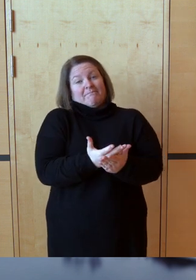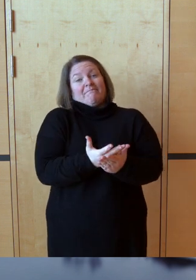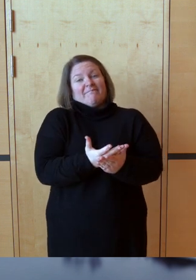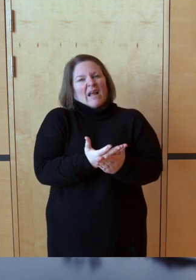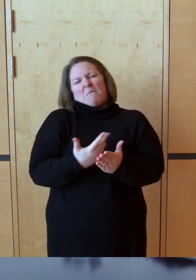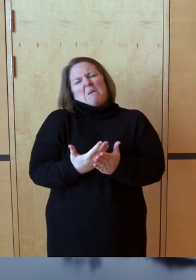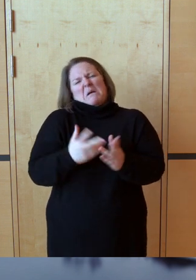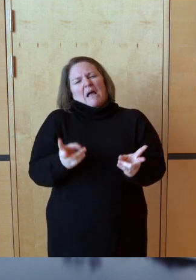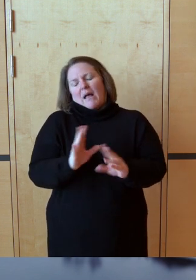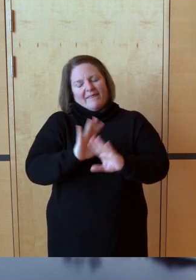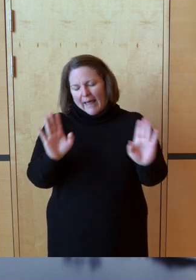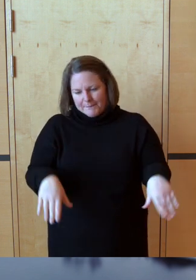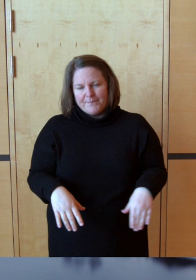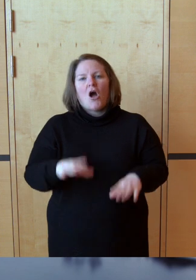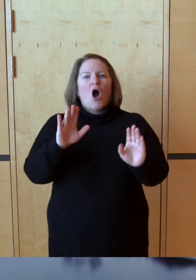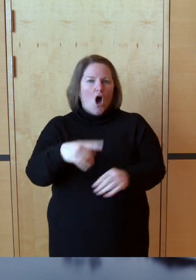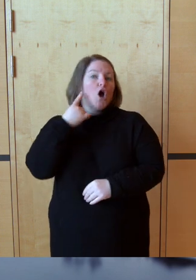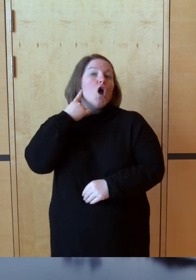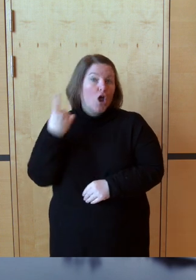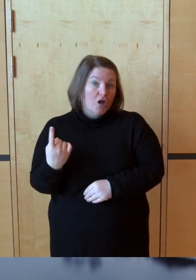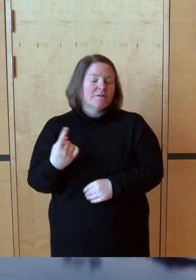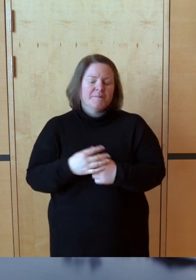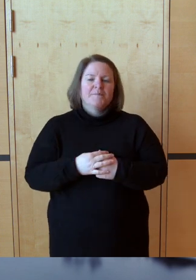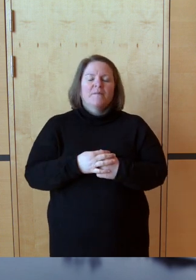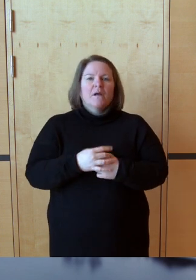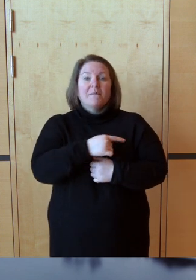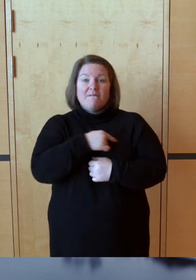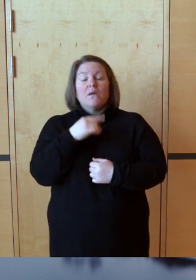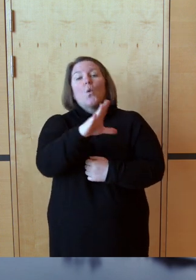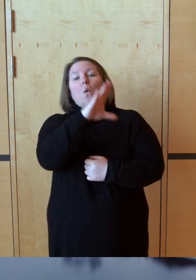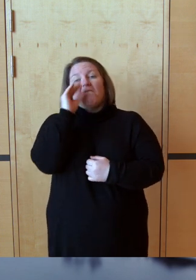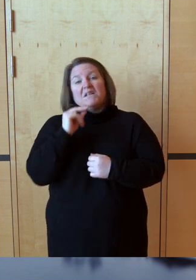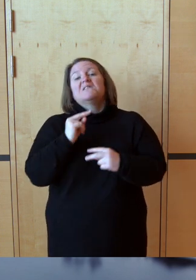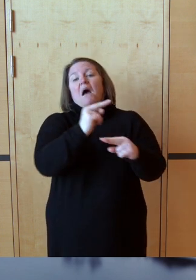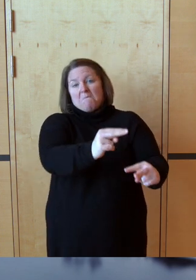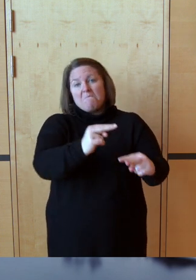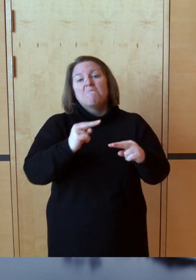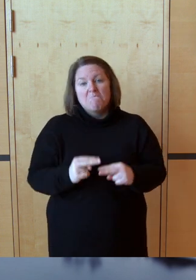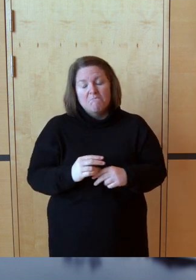Dra samma argumentation de hade hört det där Men det är ju så så vi Uppfattar det Det som de har redovisat